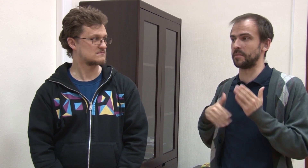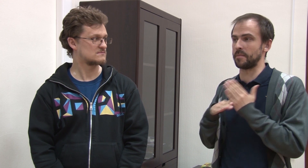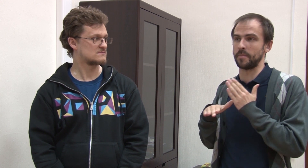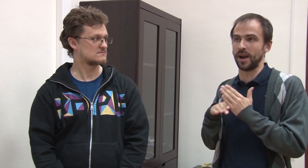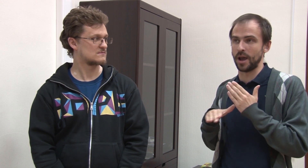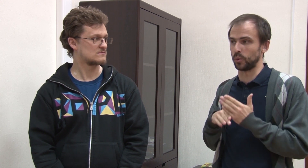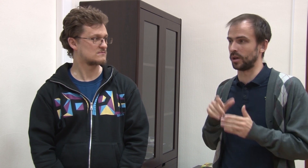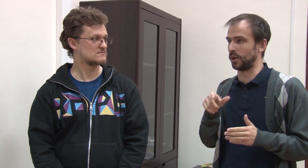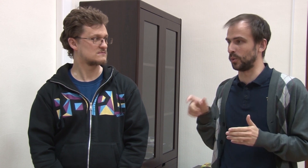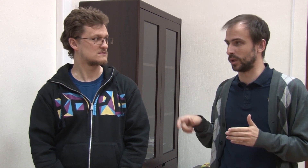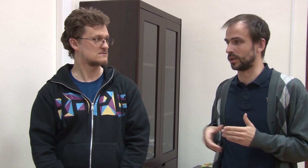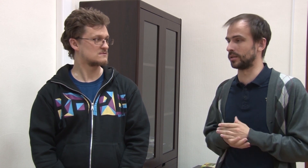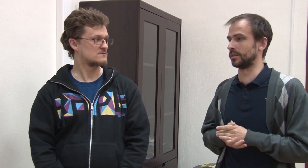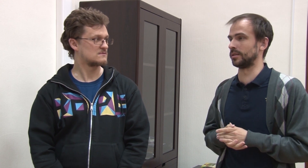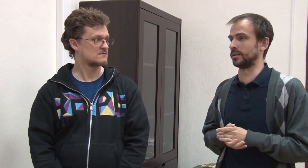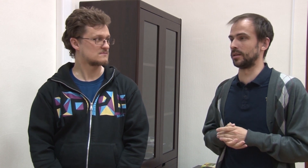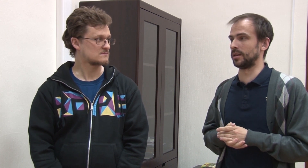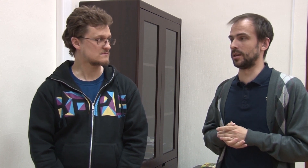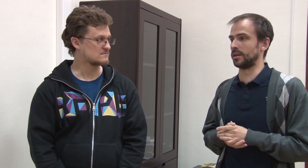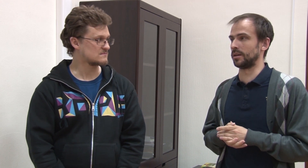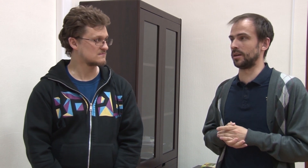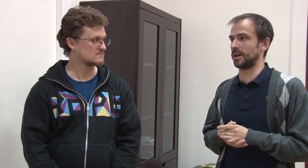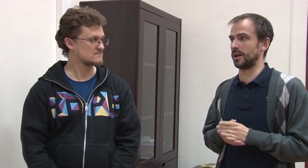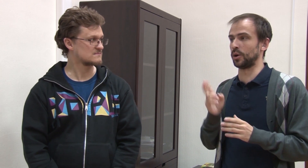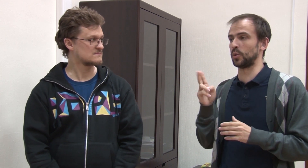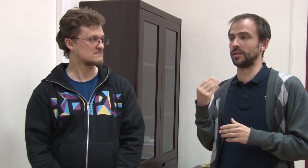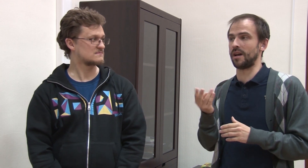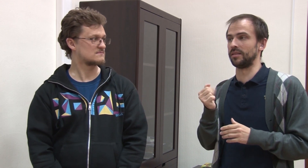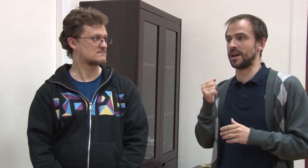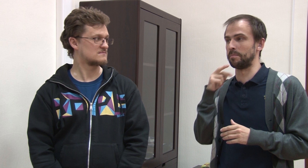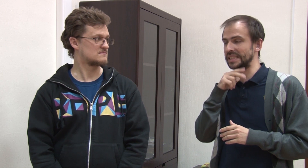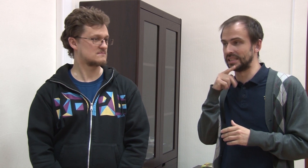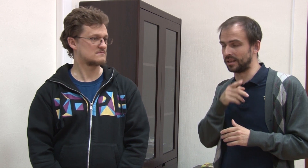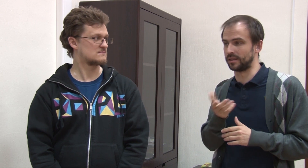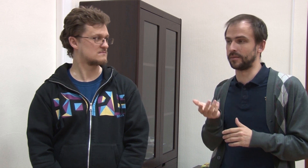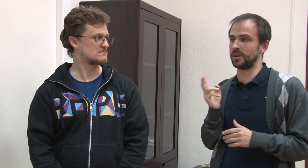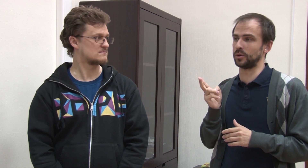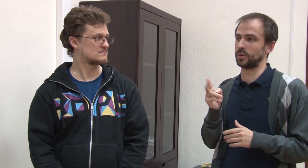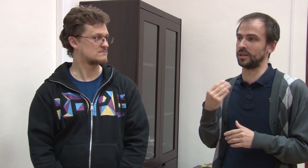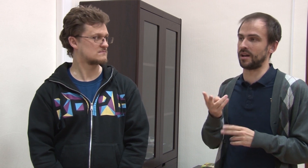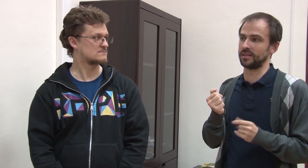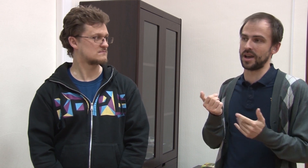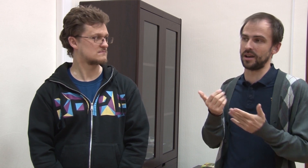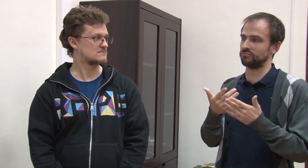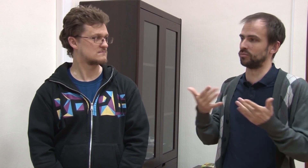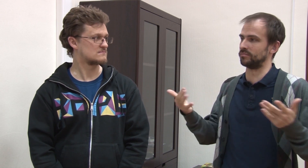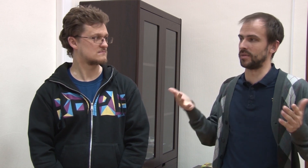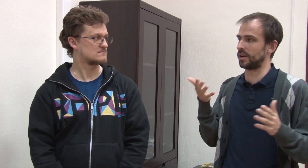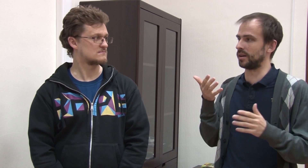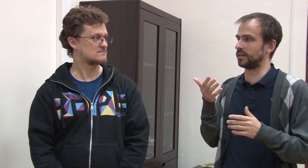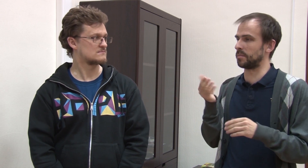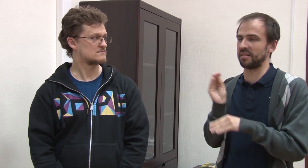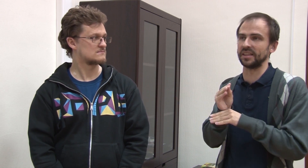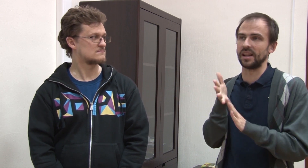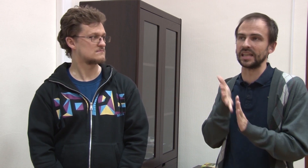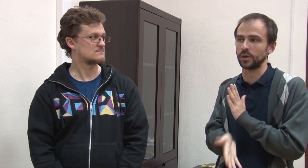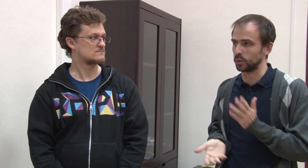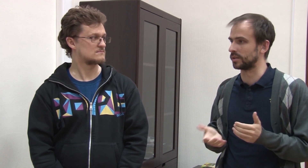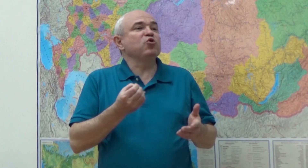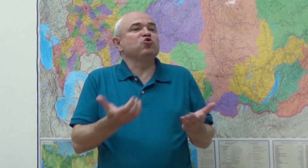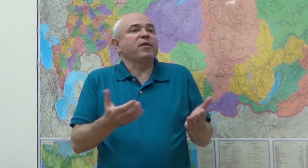А недостающую сумму набирать нам помогают люди. Кто-то дал на бензин, кто-то дал на дополнительные расходы.